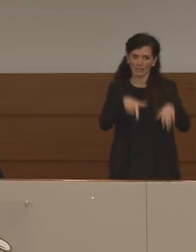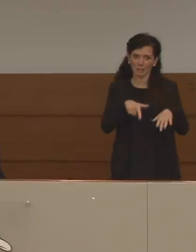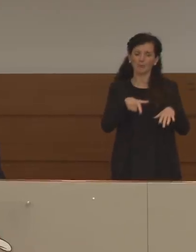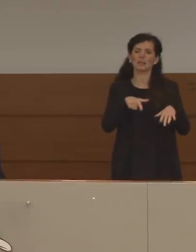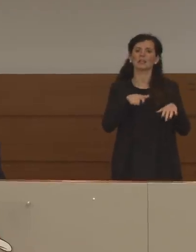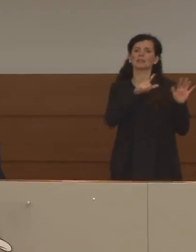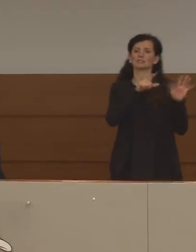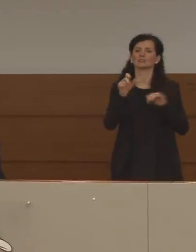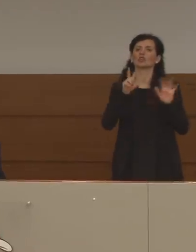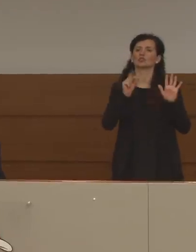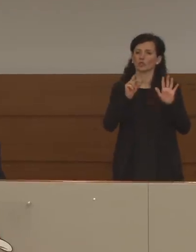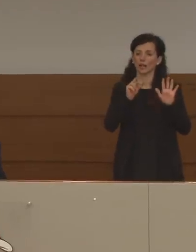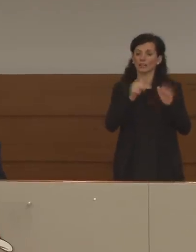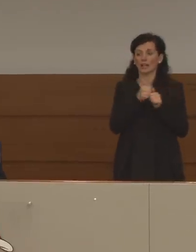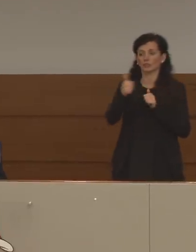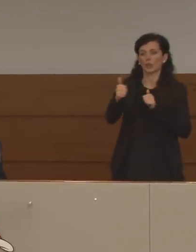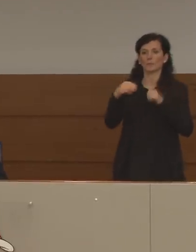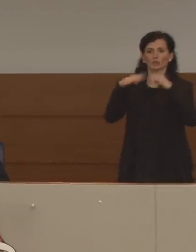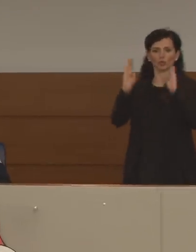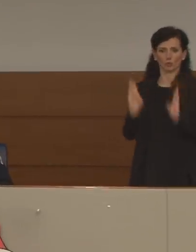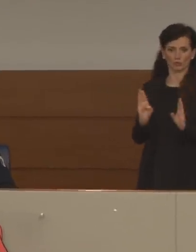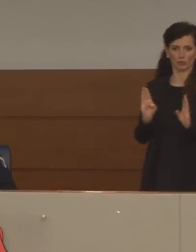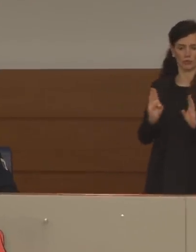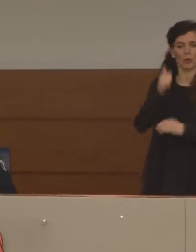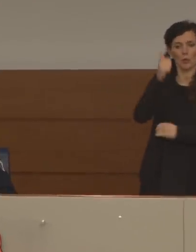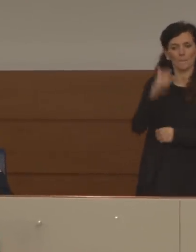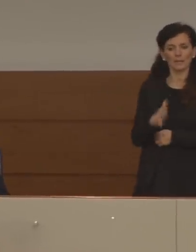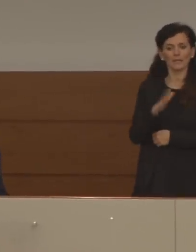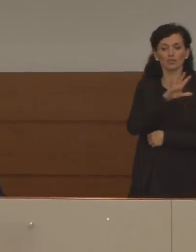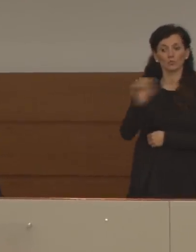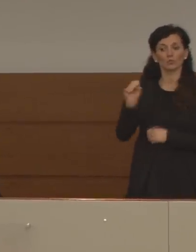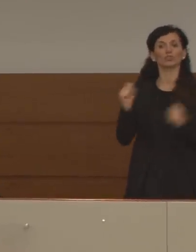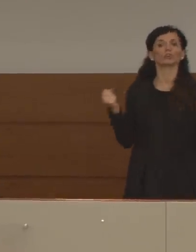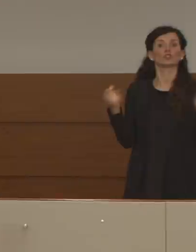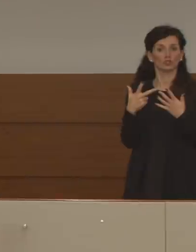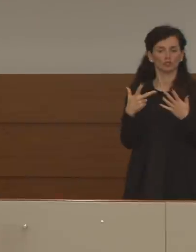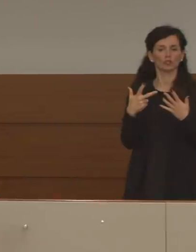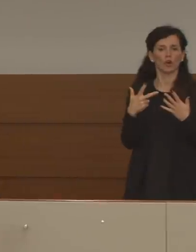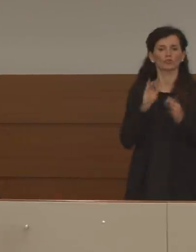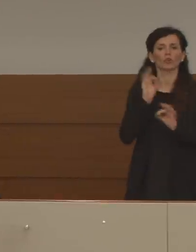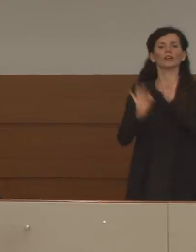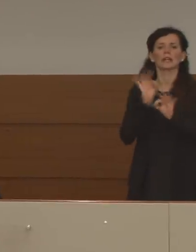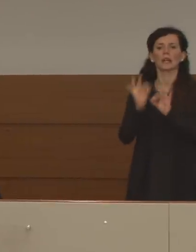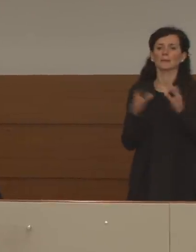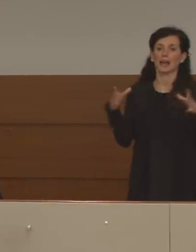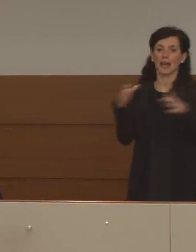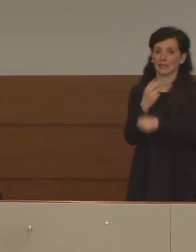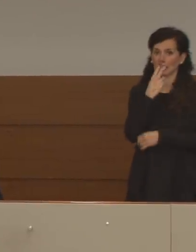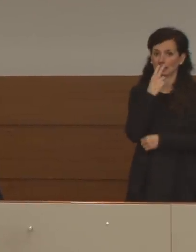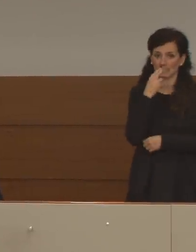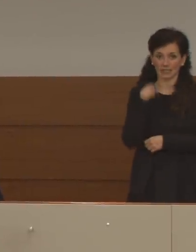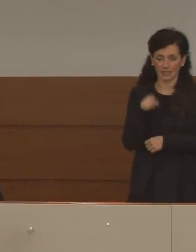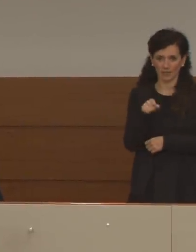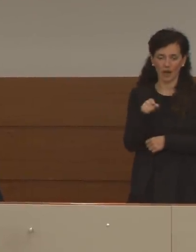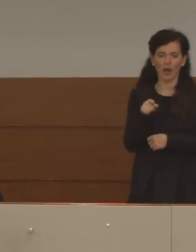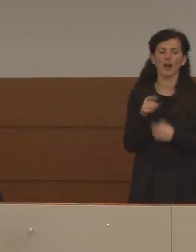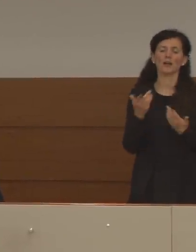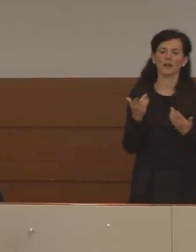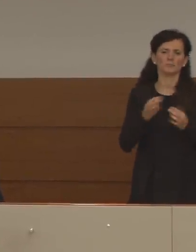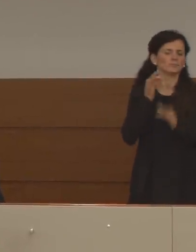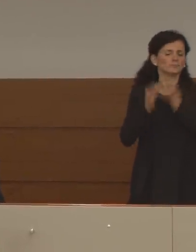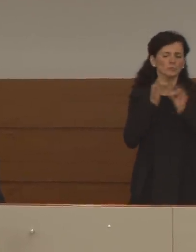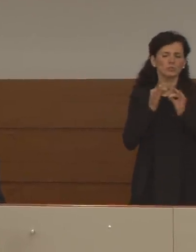isolamento domiciliare, 1.518 in terapia intensiva quindi il dato è sempre il 10%